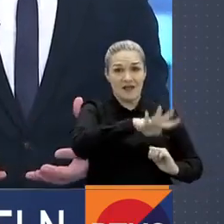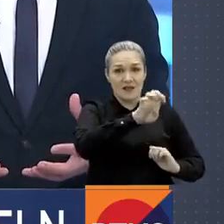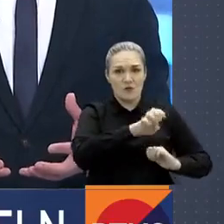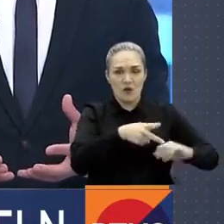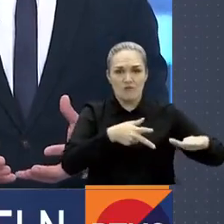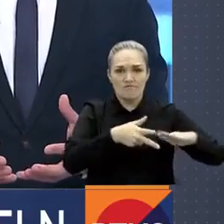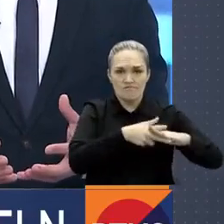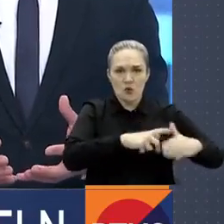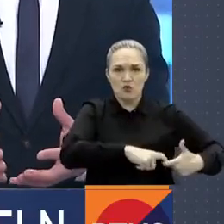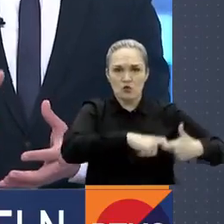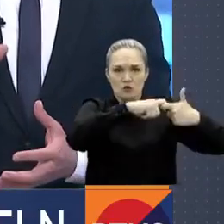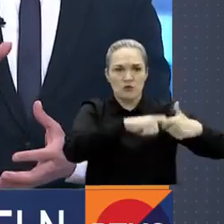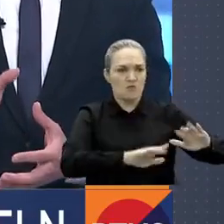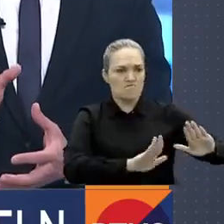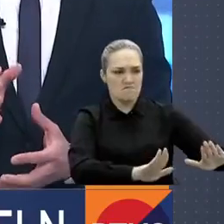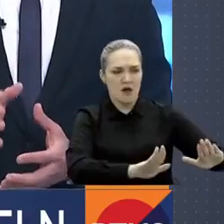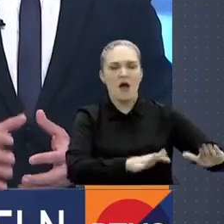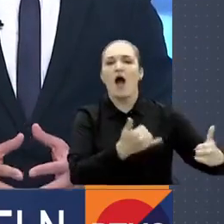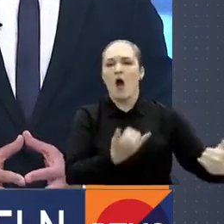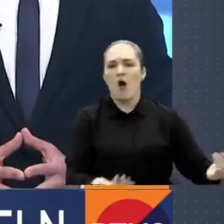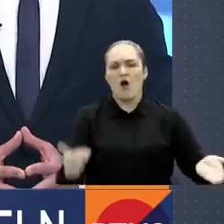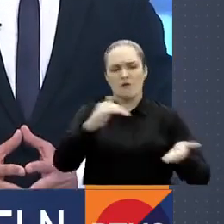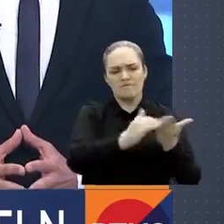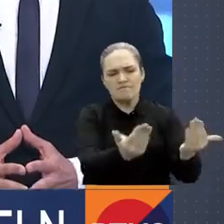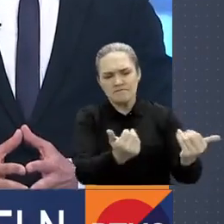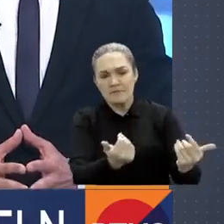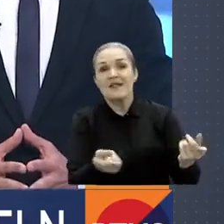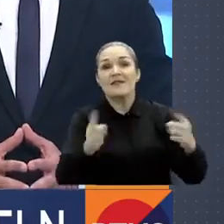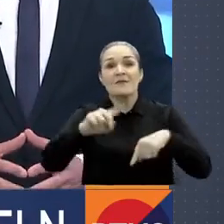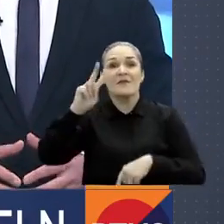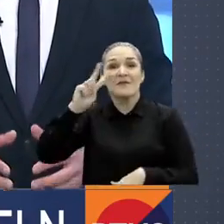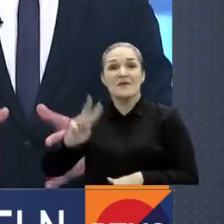TOTAL, LO QUE ABRE LA PUERTA A